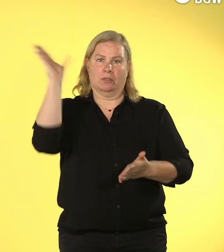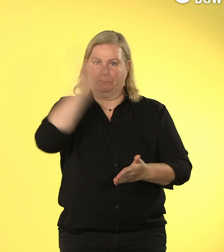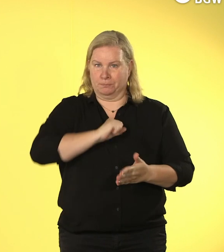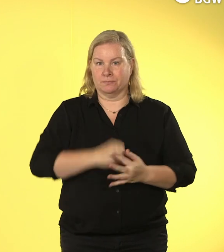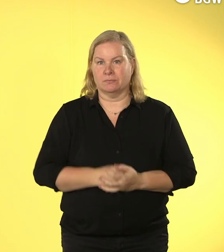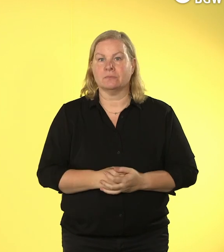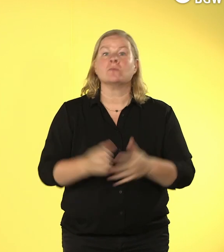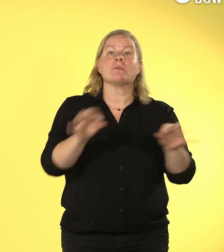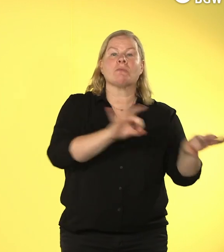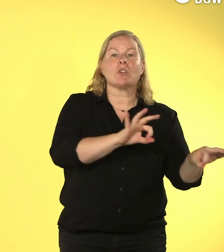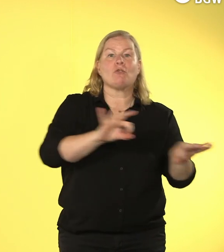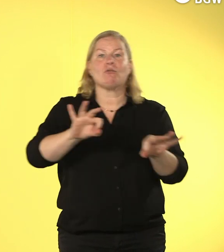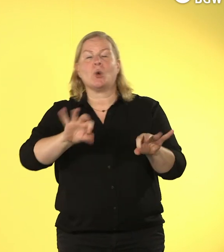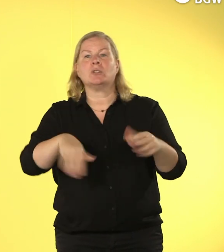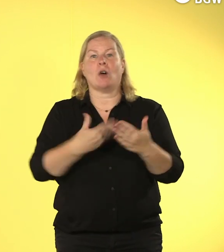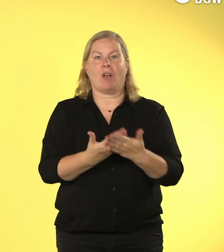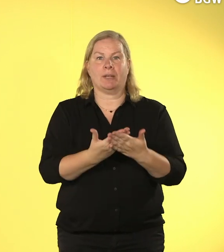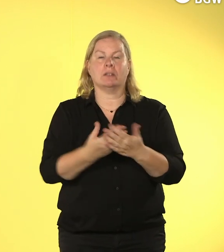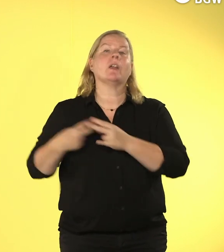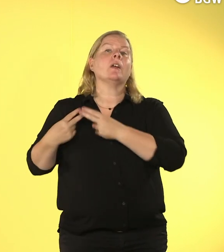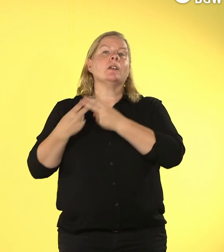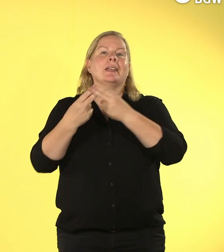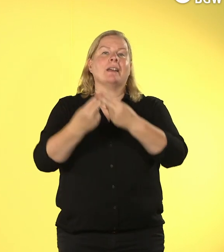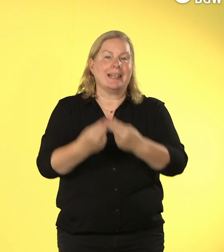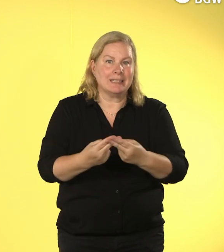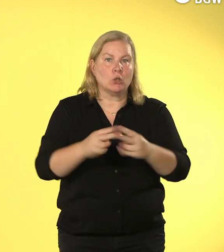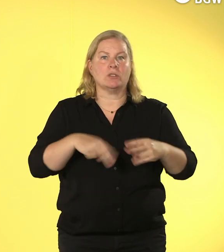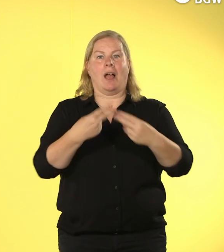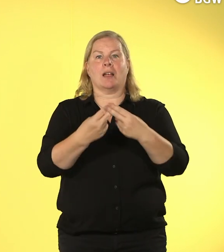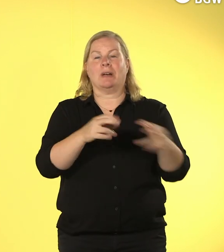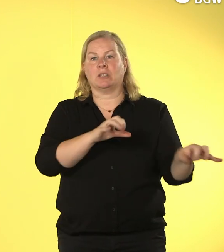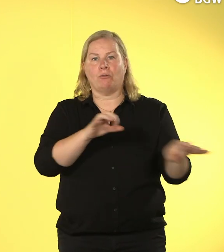Und wusste, die generationsgerechte Führung umzusetzen.